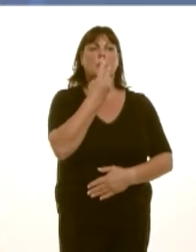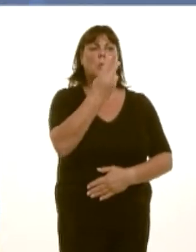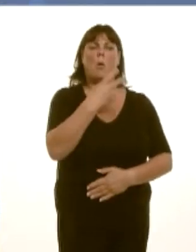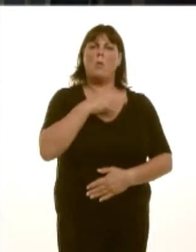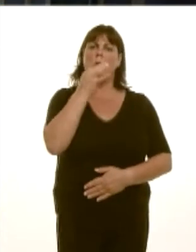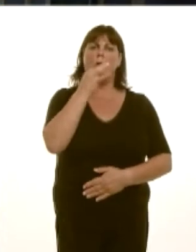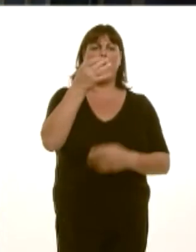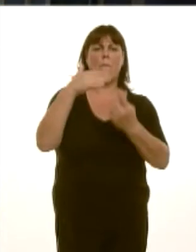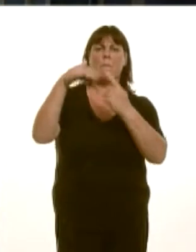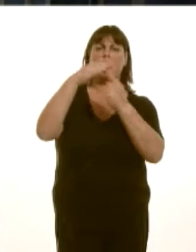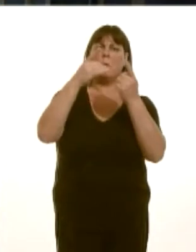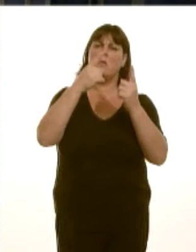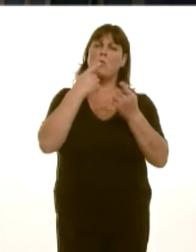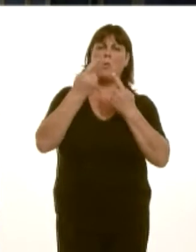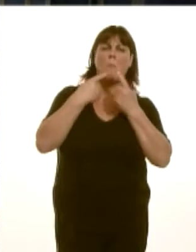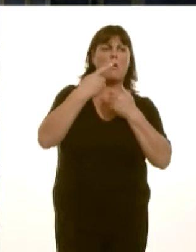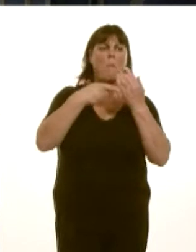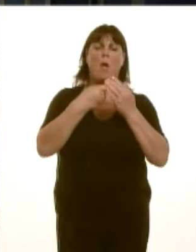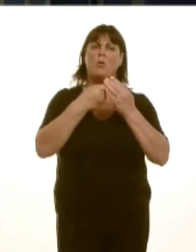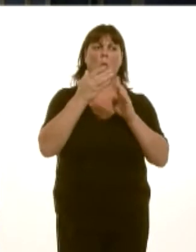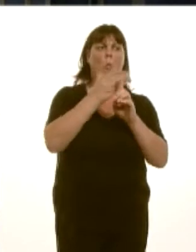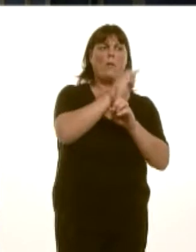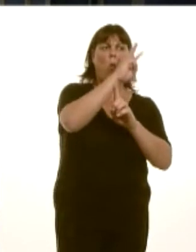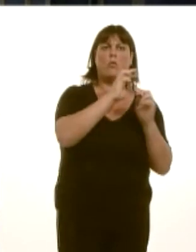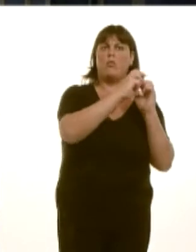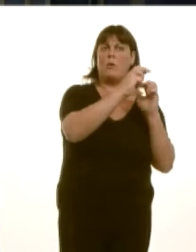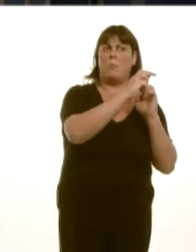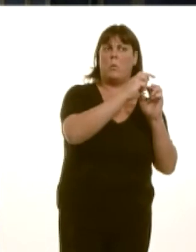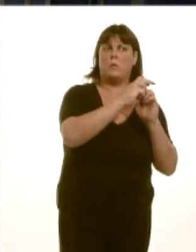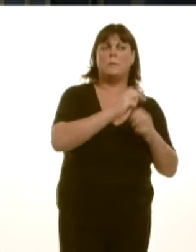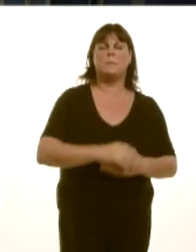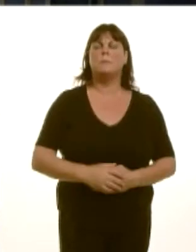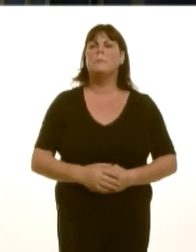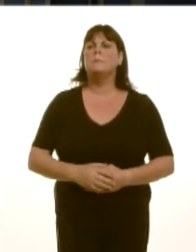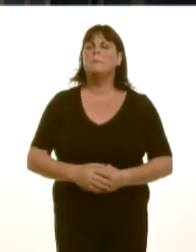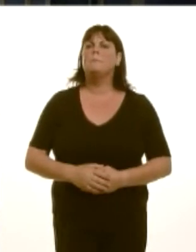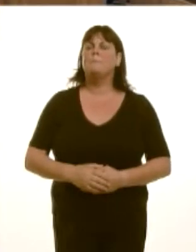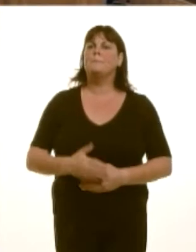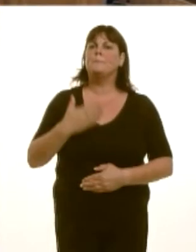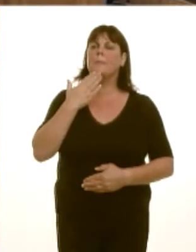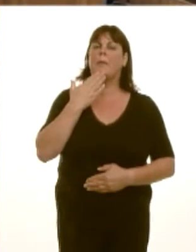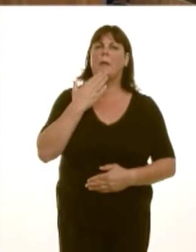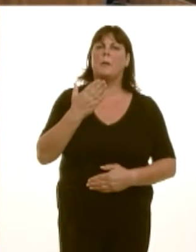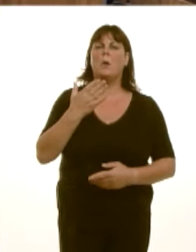sy’n hollbwysig i drigolion yr ardal.